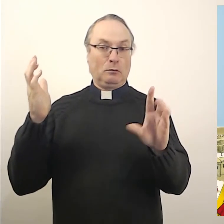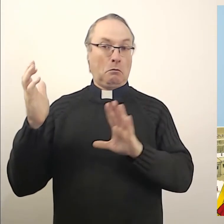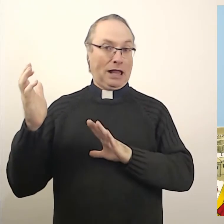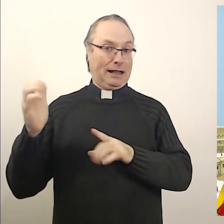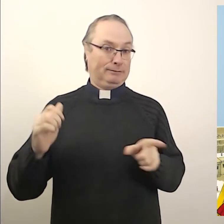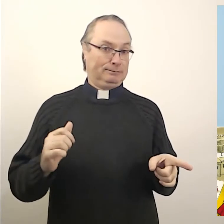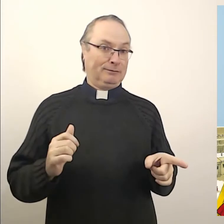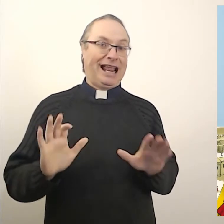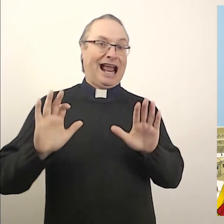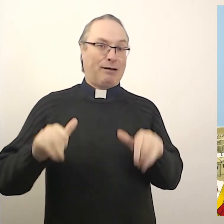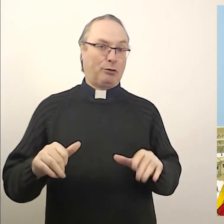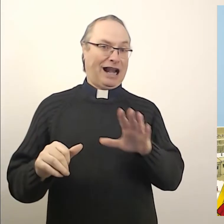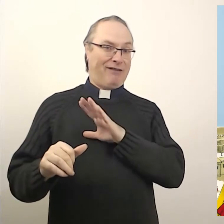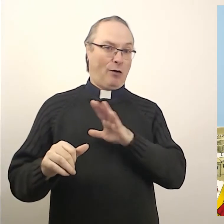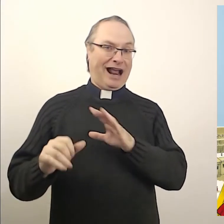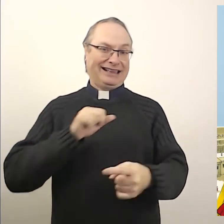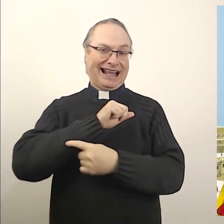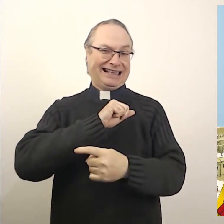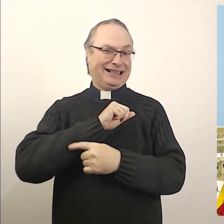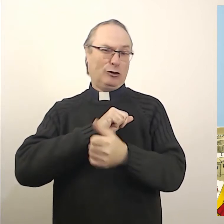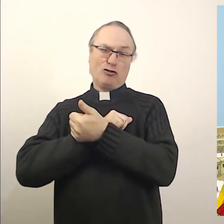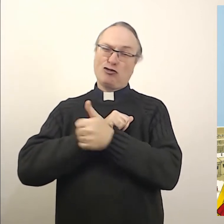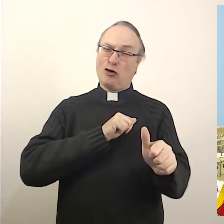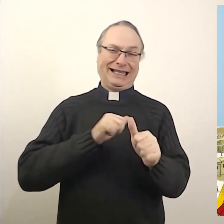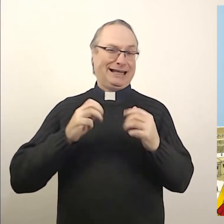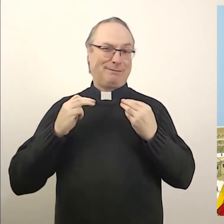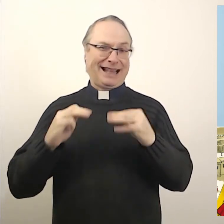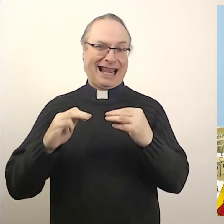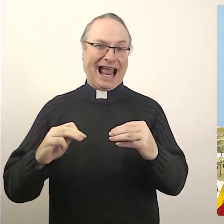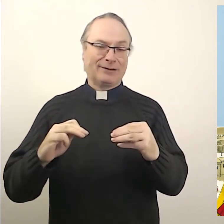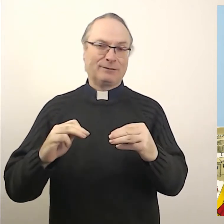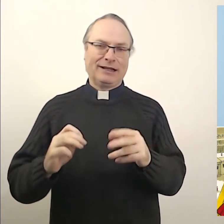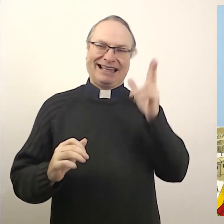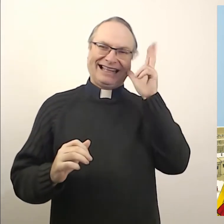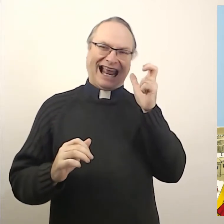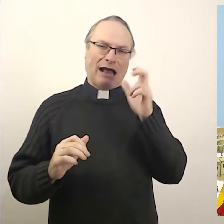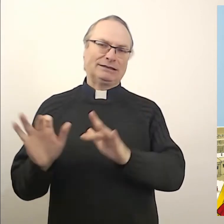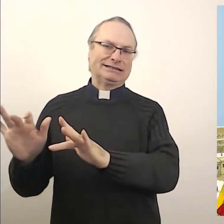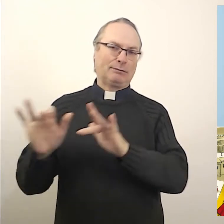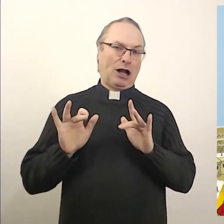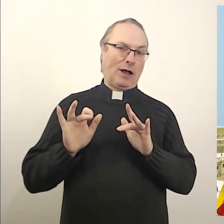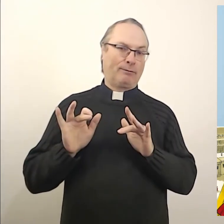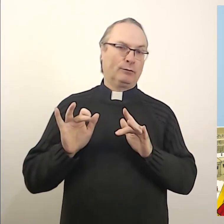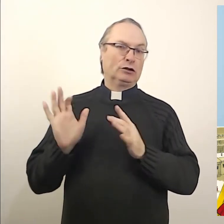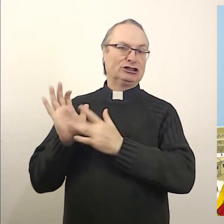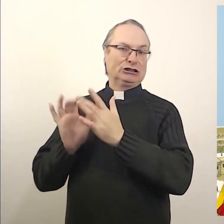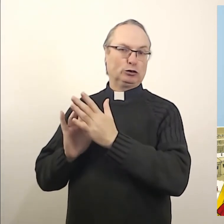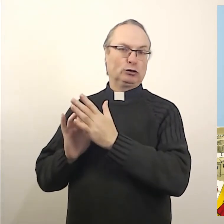Mails... Après l'avoir tenté de toutes ces manières, le diable s'éloigna de Jésus